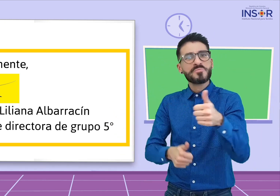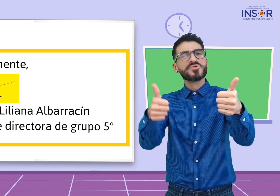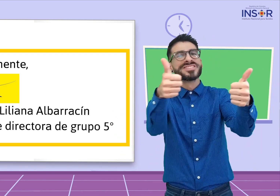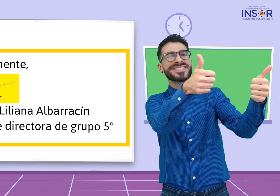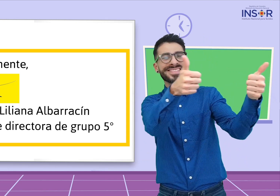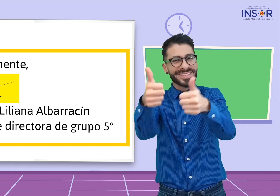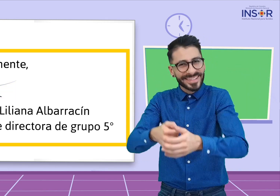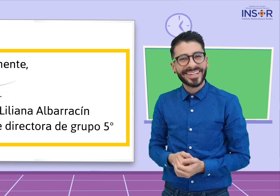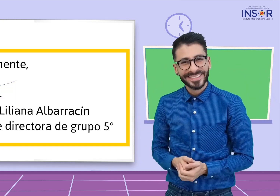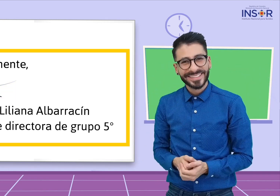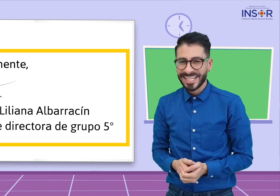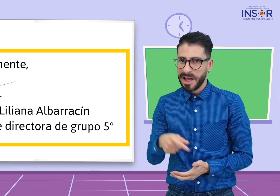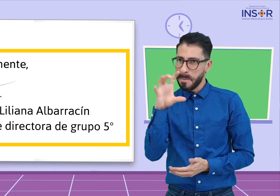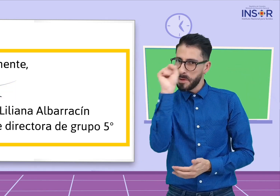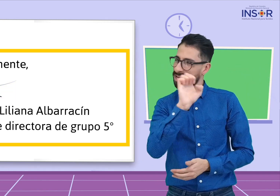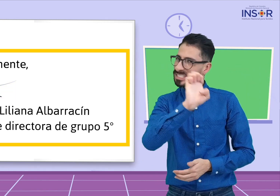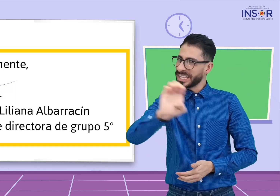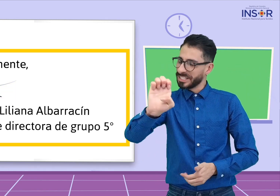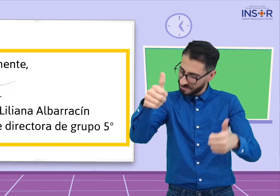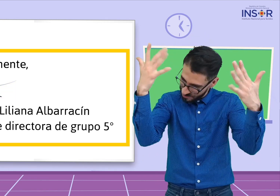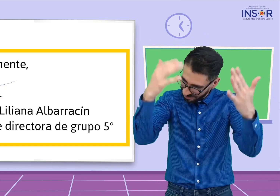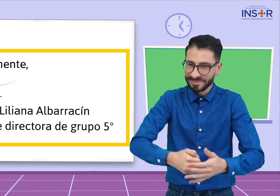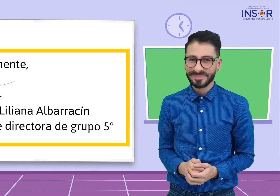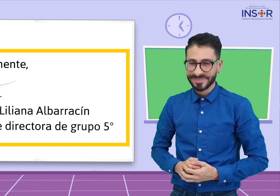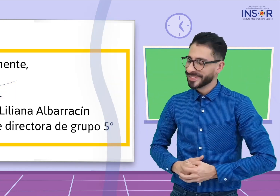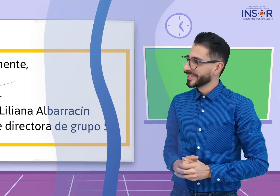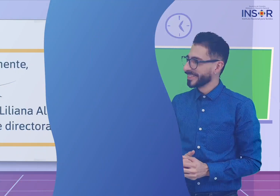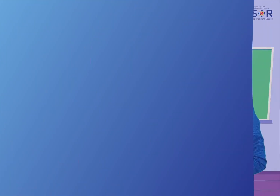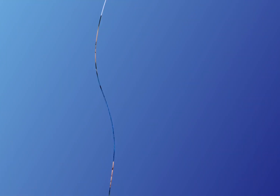¡Muy bien, todos están en lo cierto, excelente!